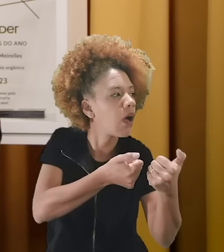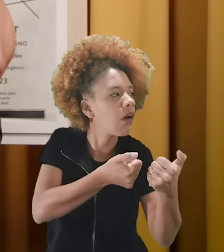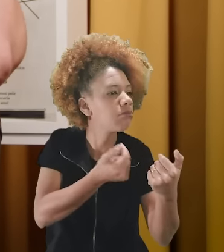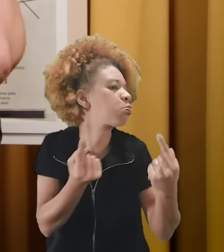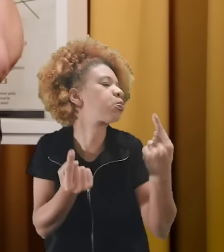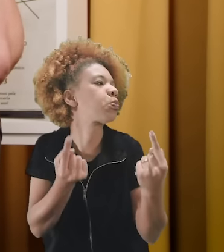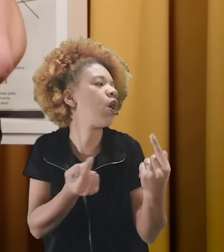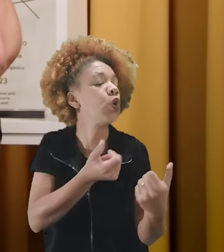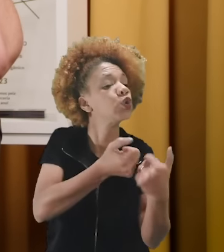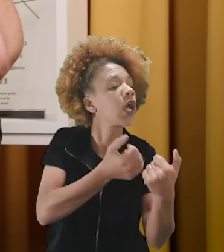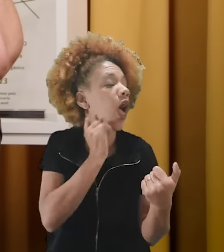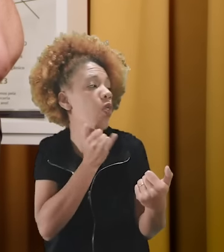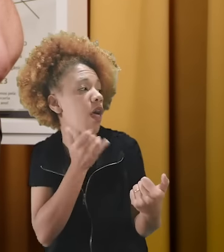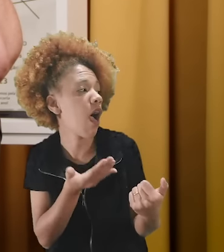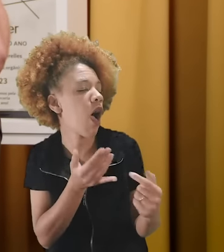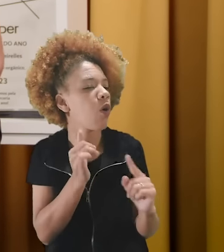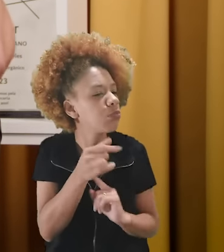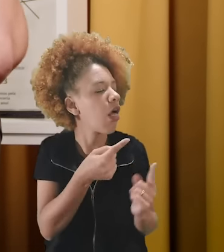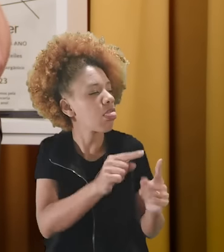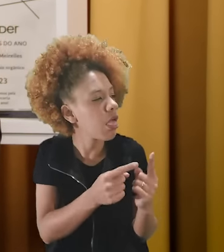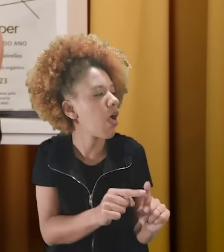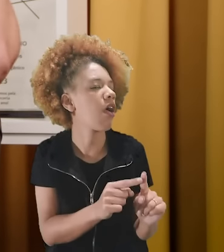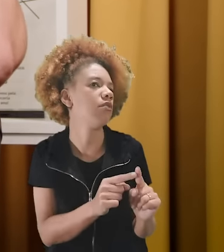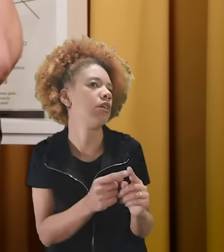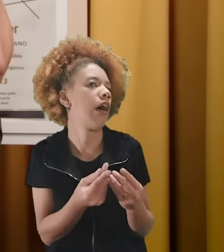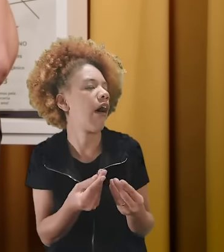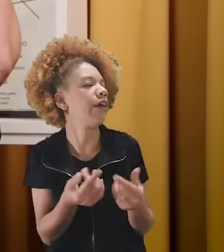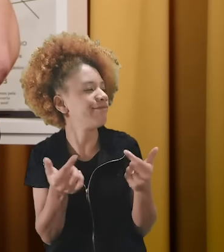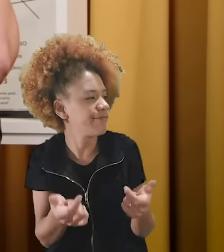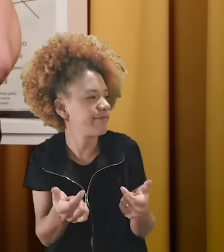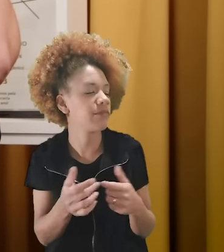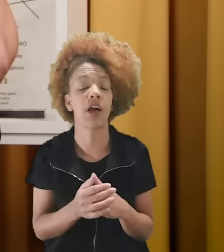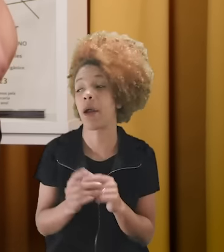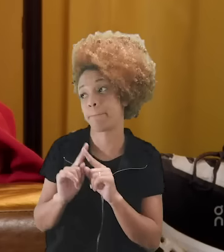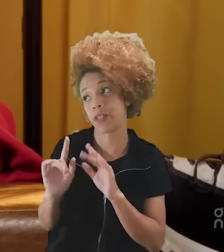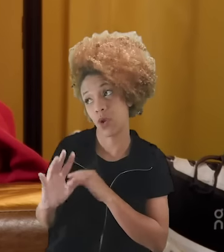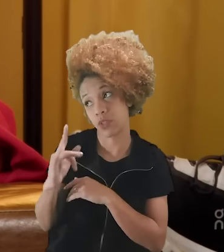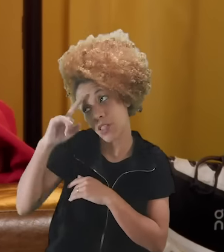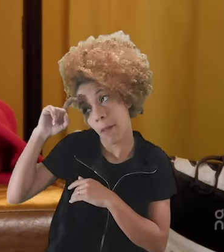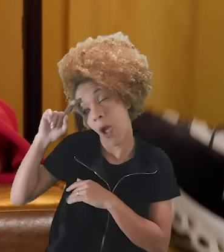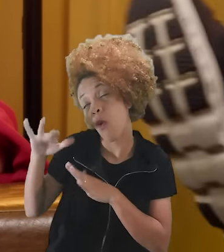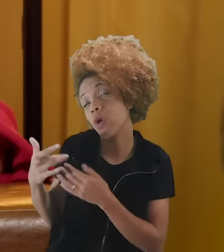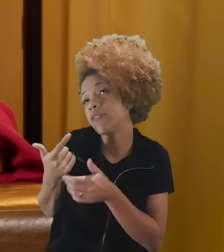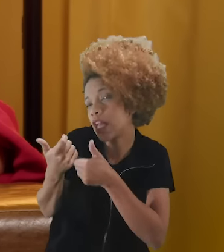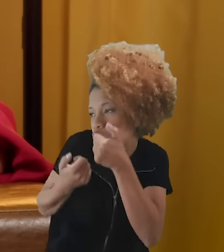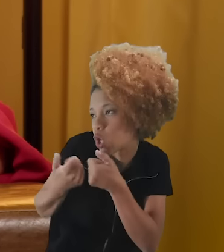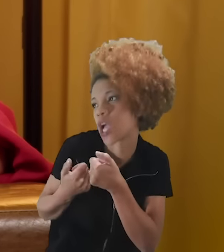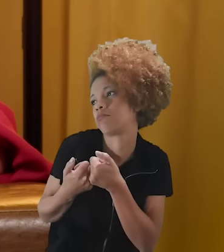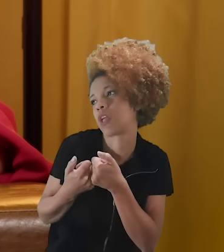narrando a a o bullying a zoeira a inão de saco acontece mal que quando você tá jogando Você não